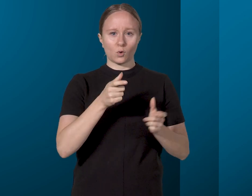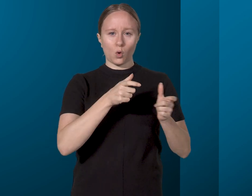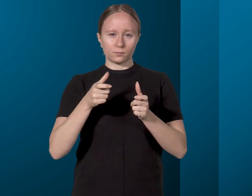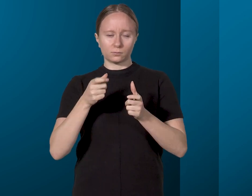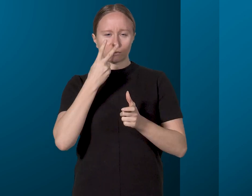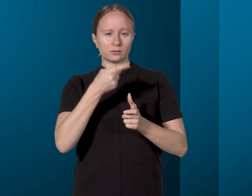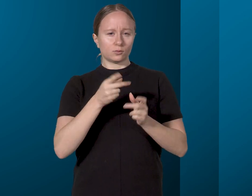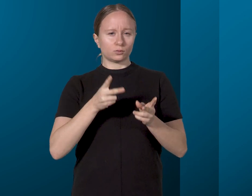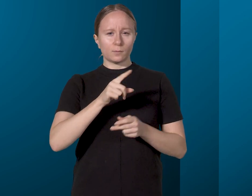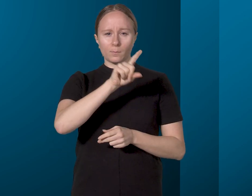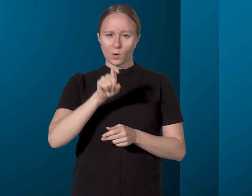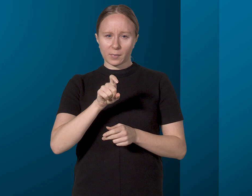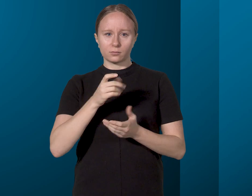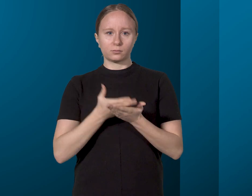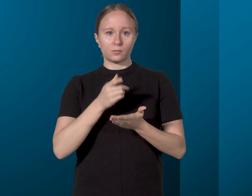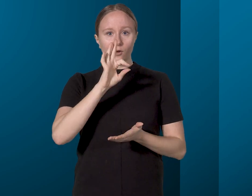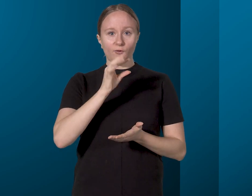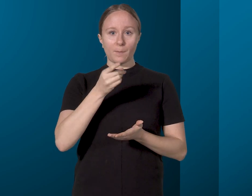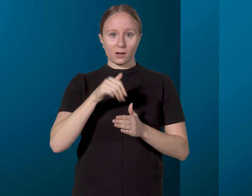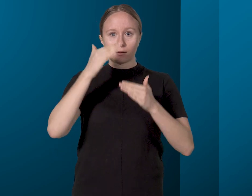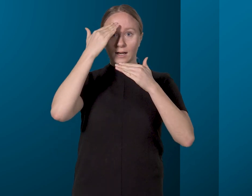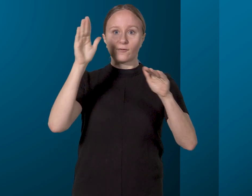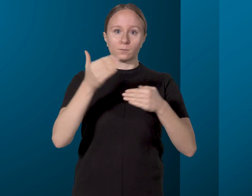Organisationerna har också ansett det problematiskt att FPA informerade -